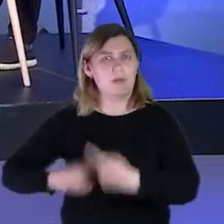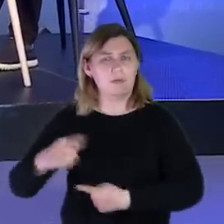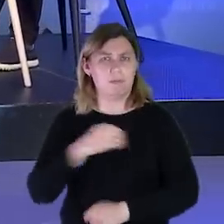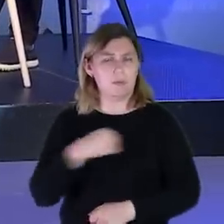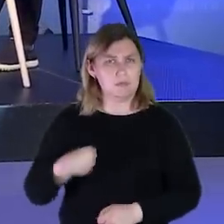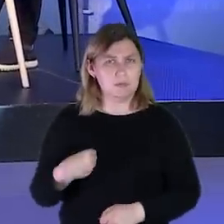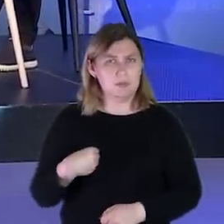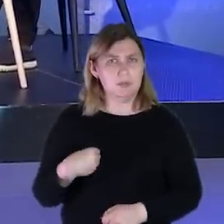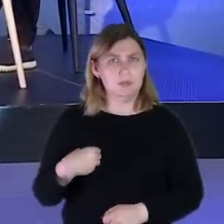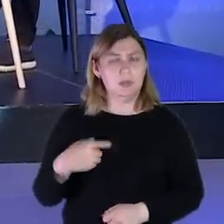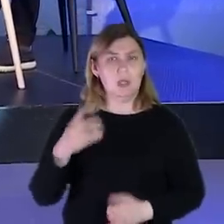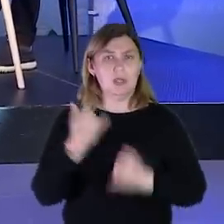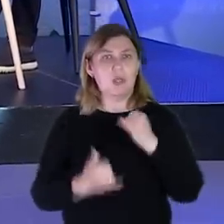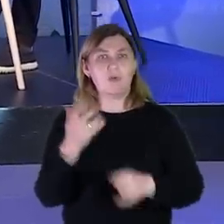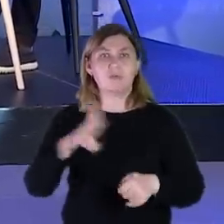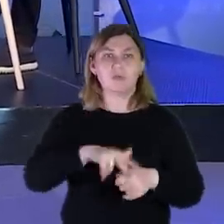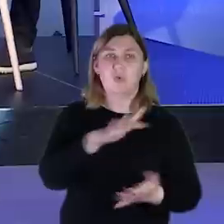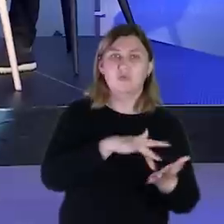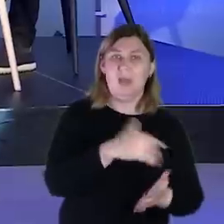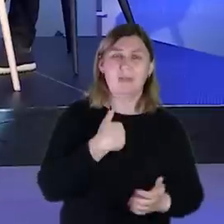terenach. Jeśli w niektórych środowiskach to nie było utrwalane